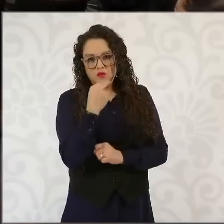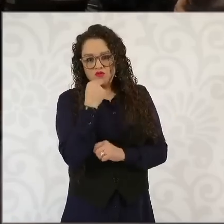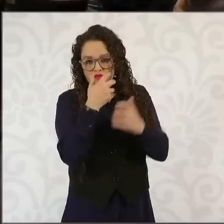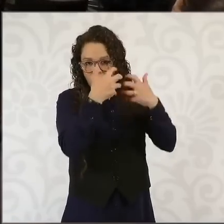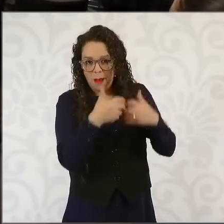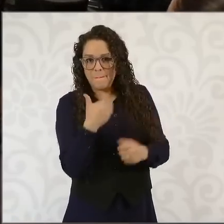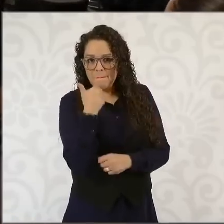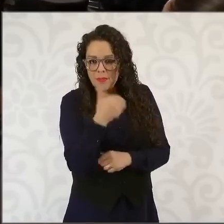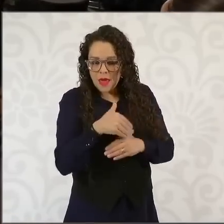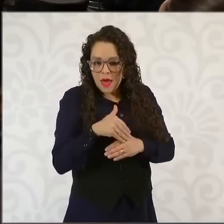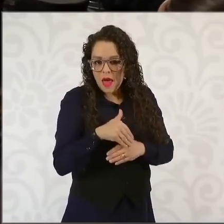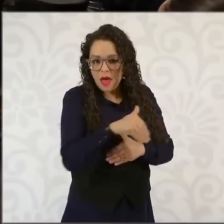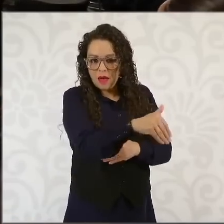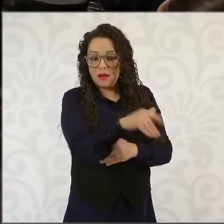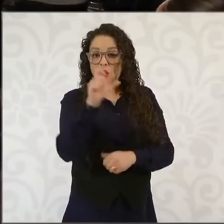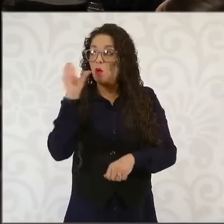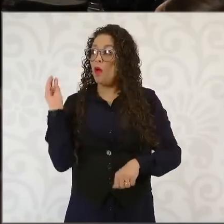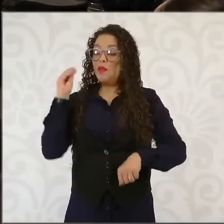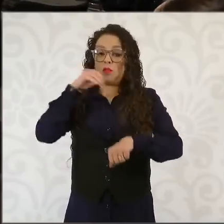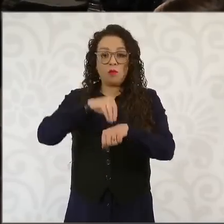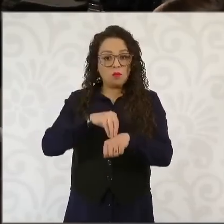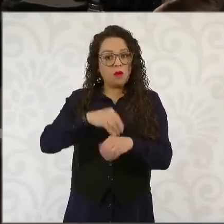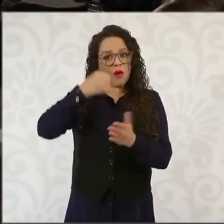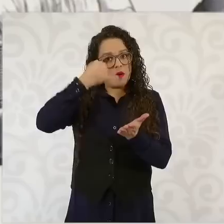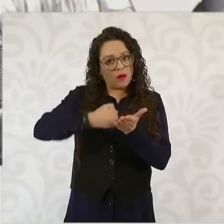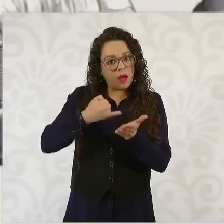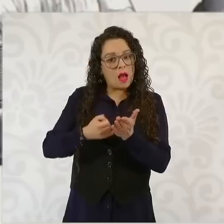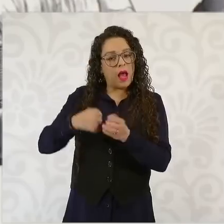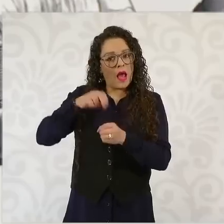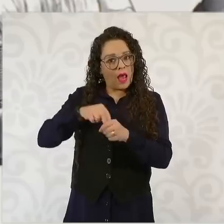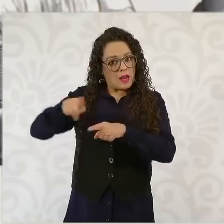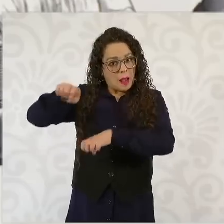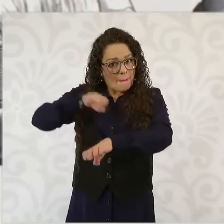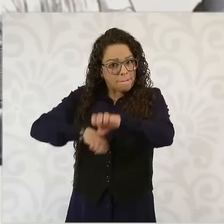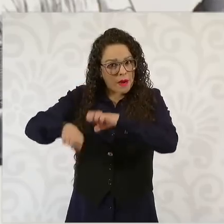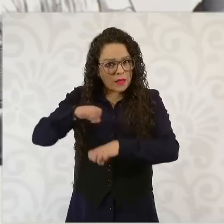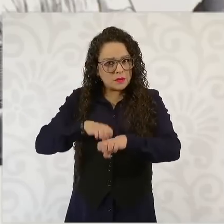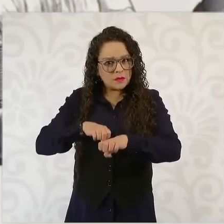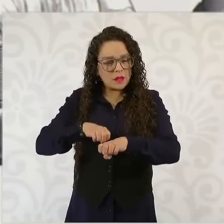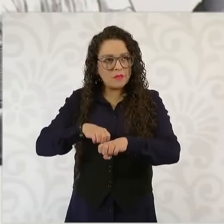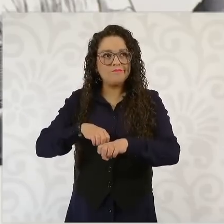la relocalización de empresas dependiendo de cómo vayamos a quedar México respecto